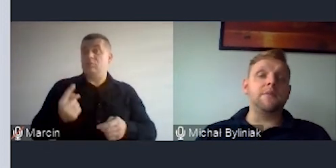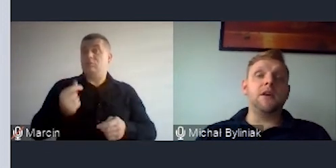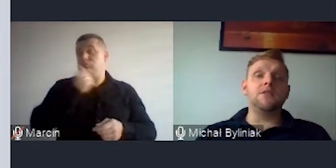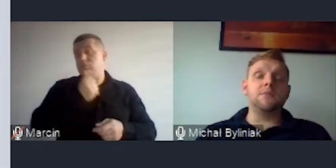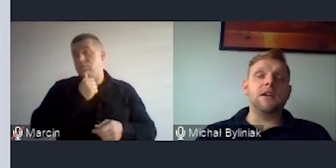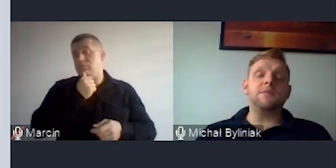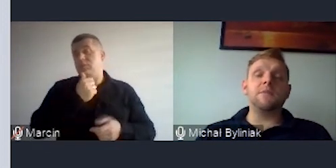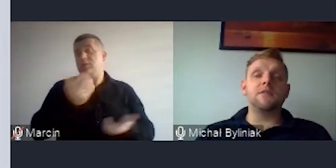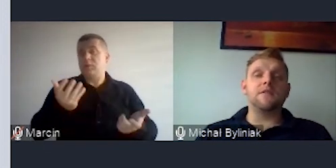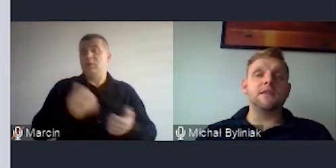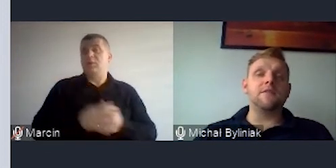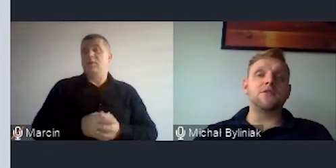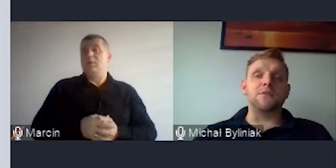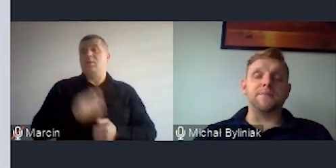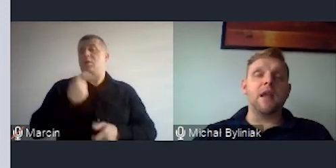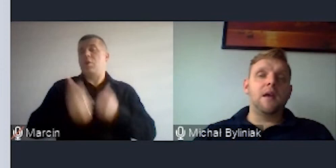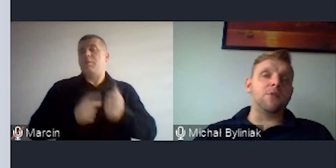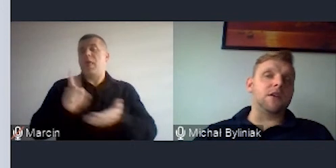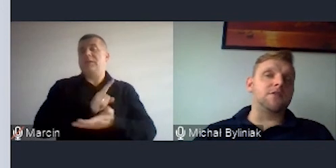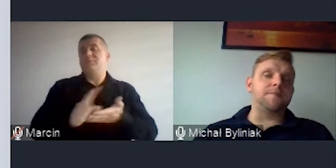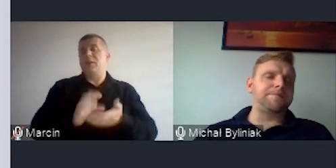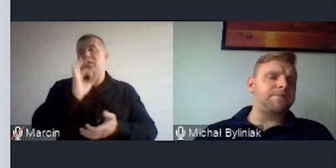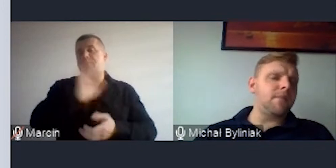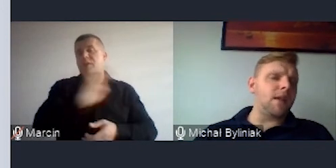Lepiej, żeby nie eksperymentowali na waszym projekcie.